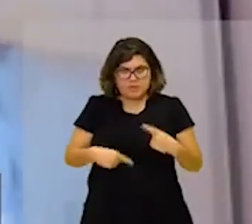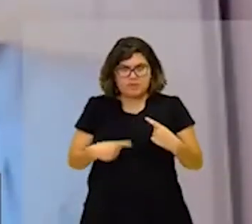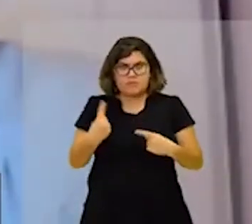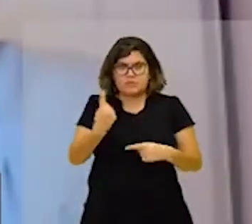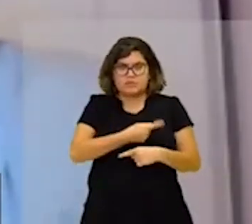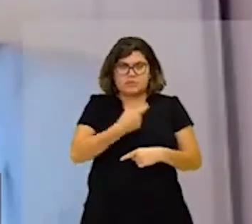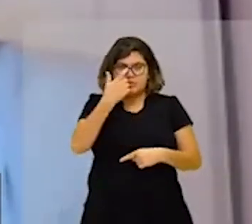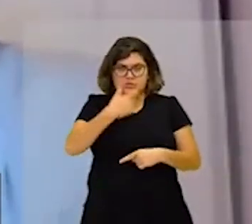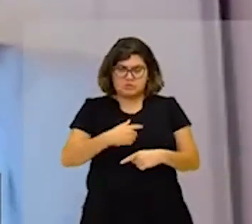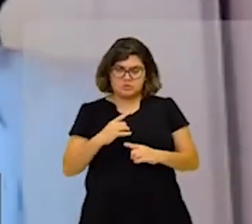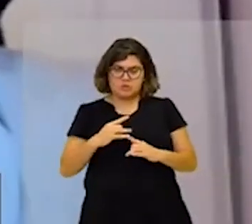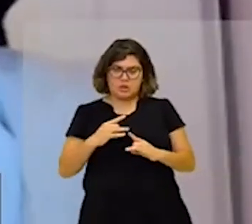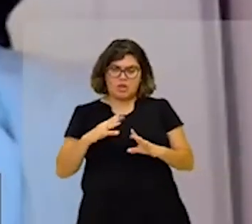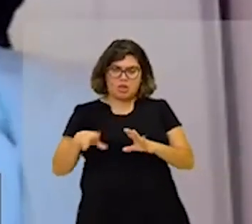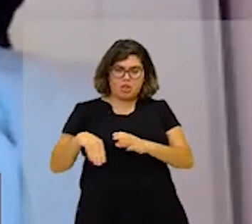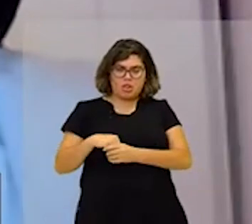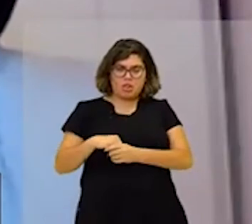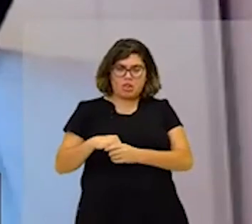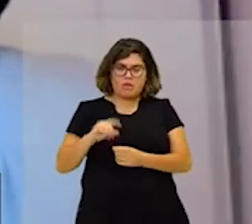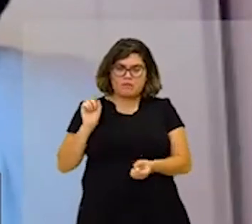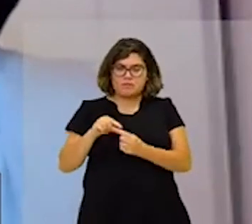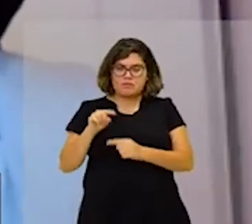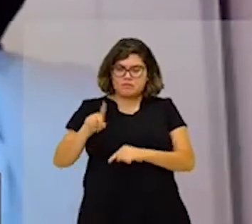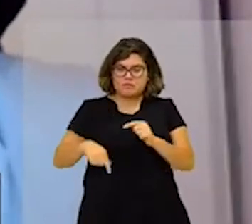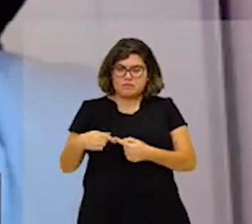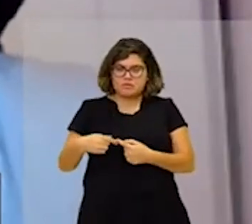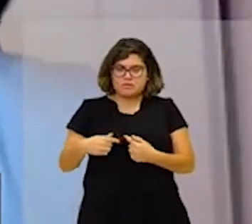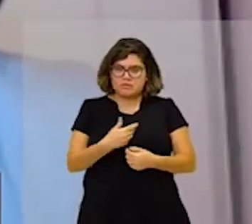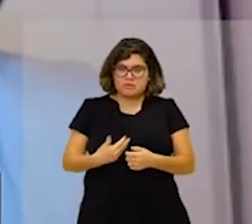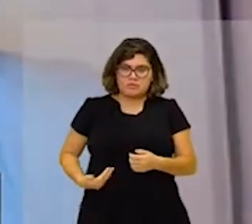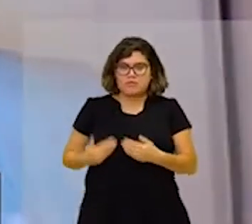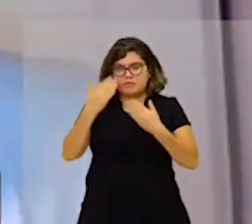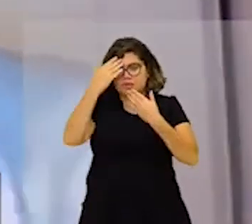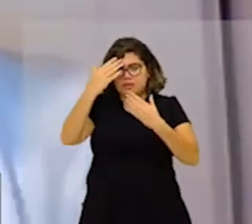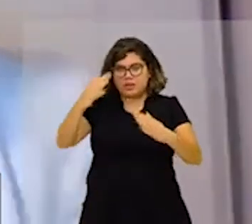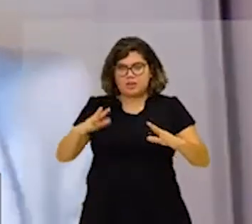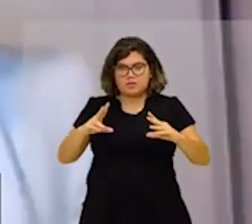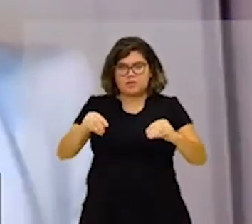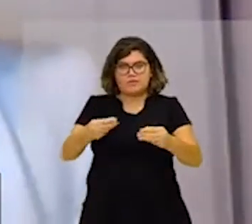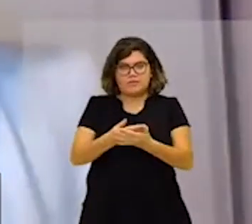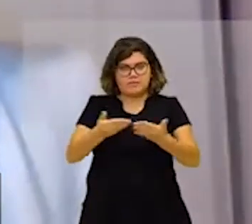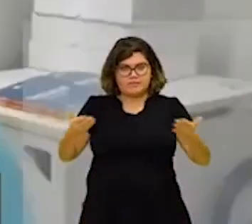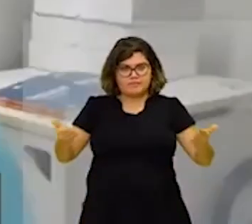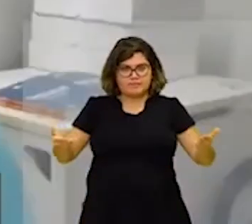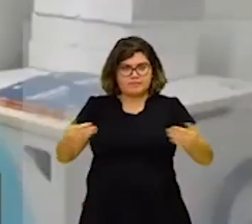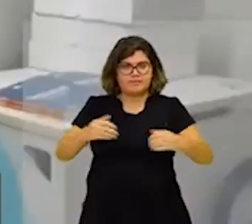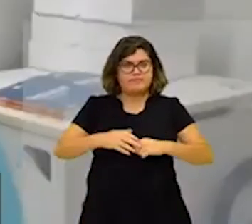de política pública Muito obrigado apanhado Muito obrigado a todos a todos é muito obrigada